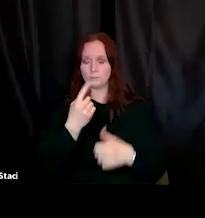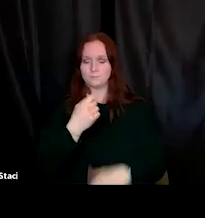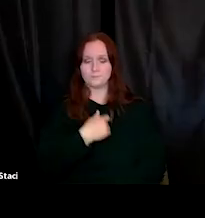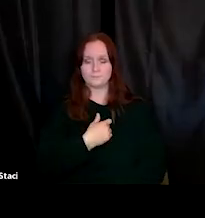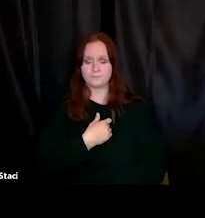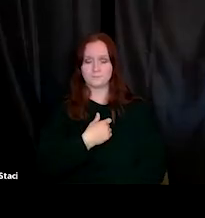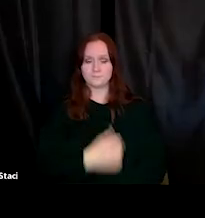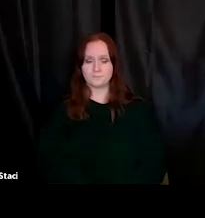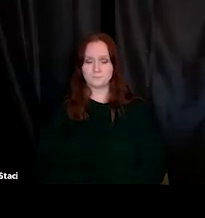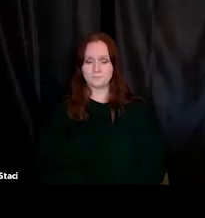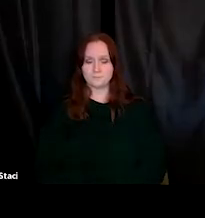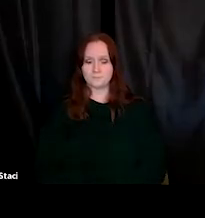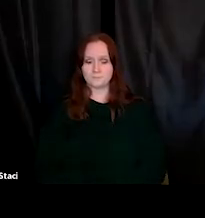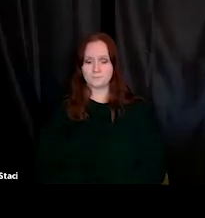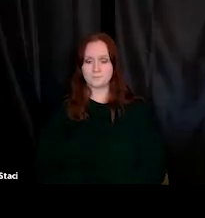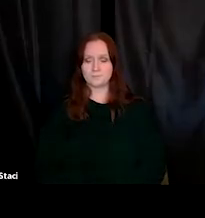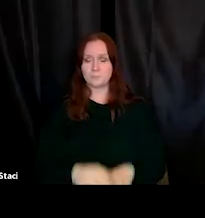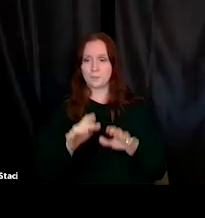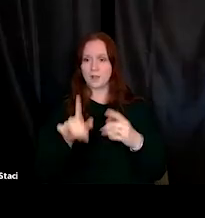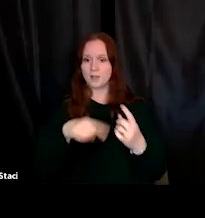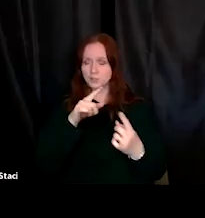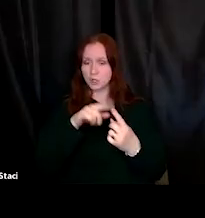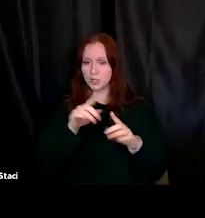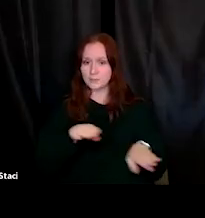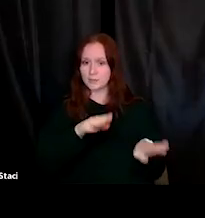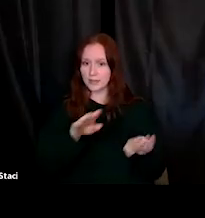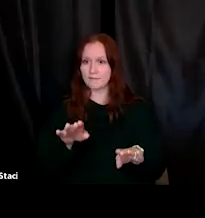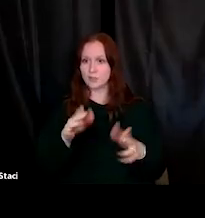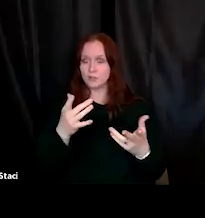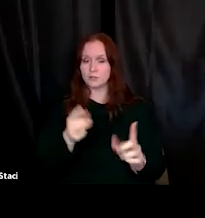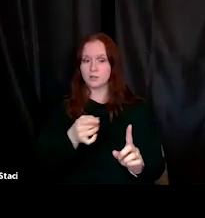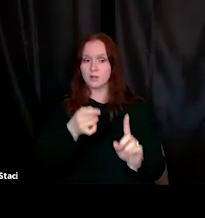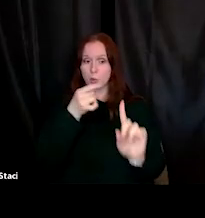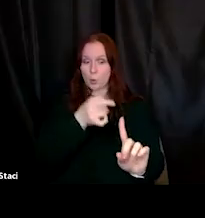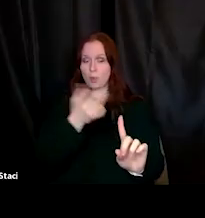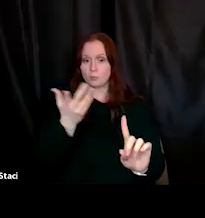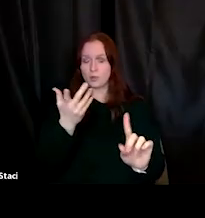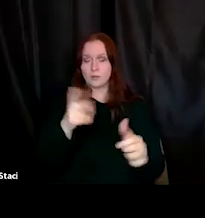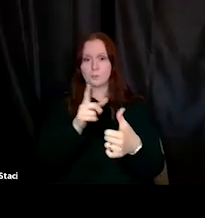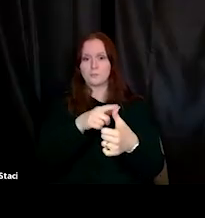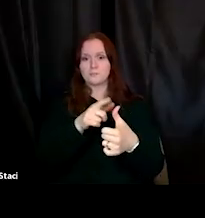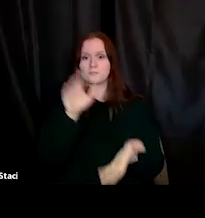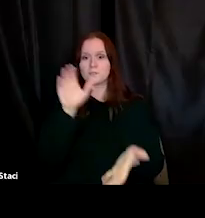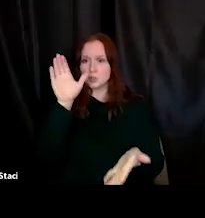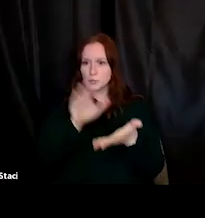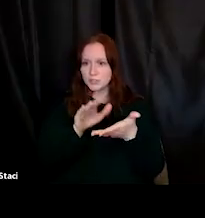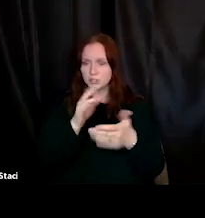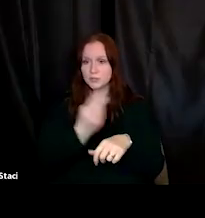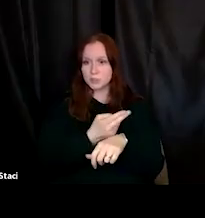las agencias operadas por el estado que realizan las determinaciones de discapacidad y tienen los examinadores de discapacidad,